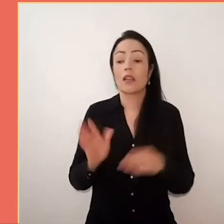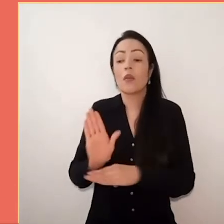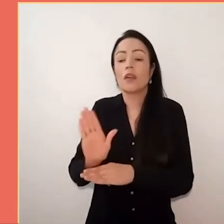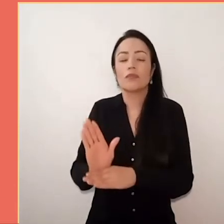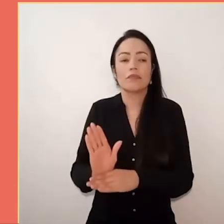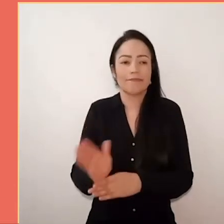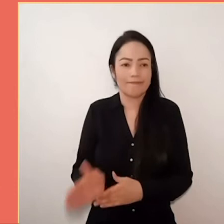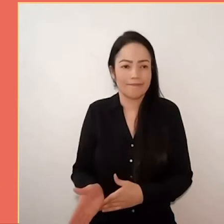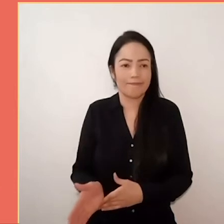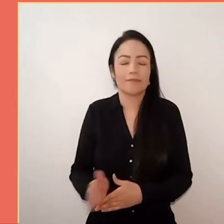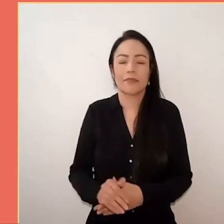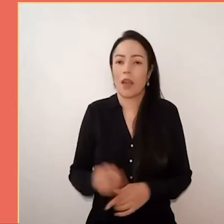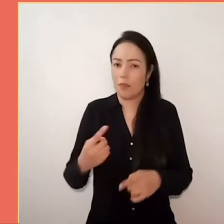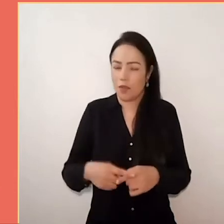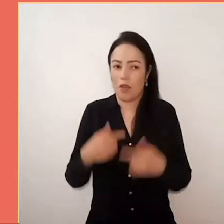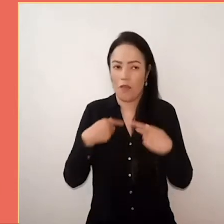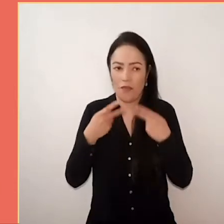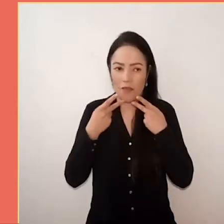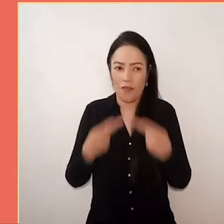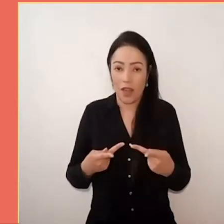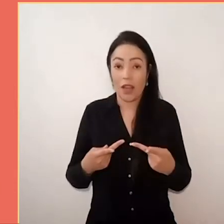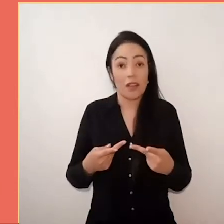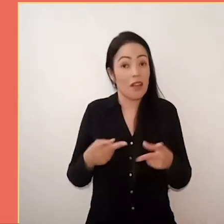Eu estou falando disso porque eu enxergo muito…